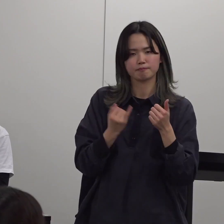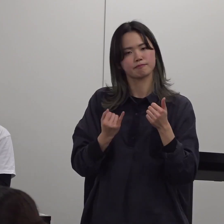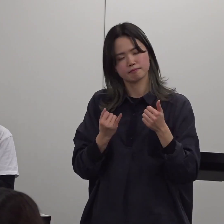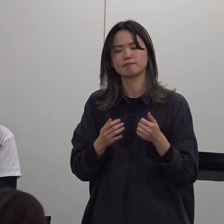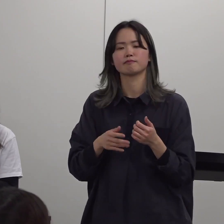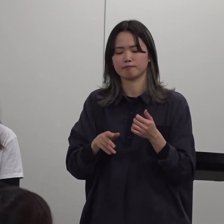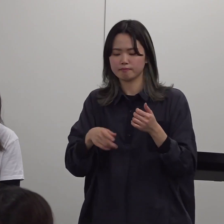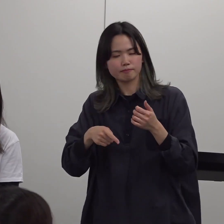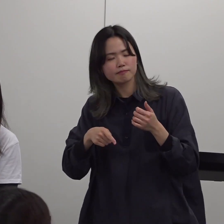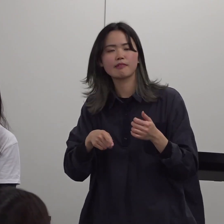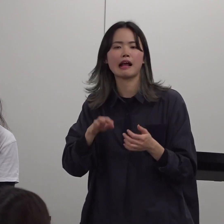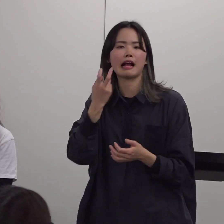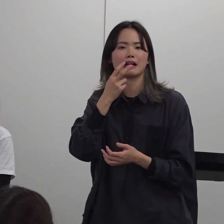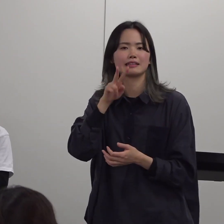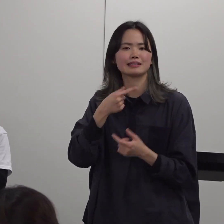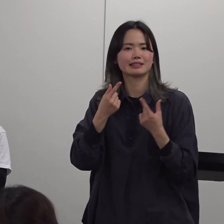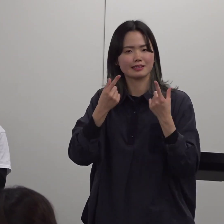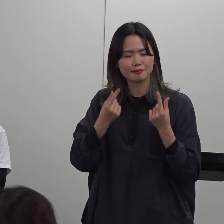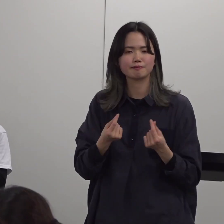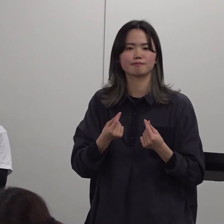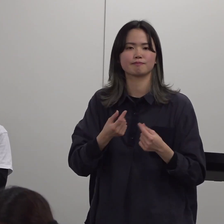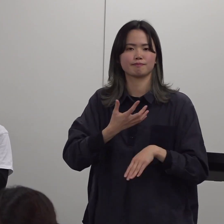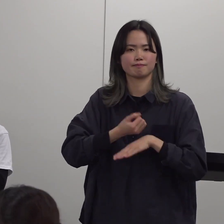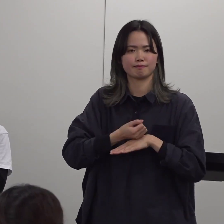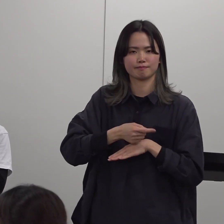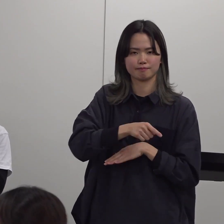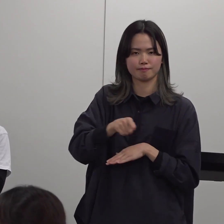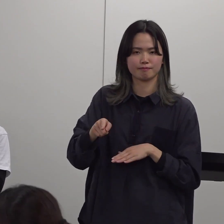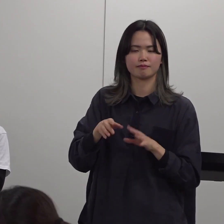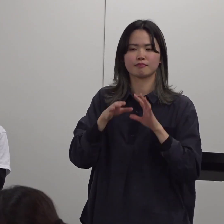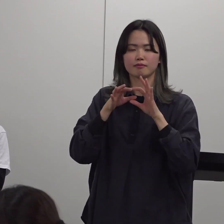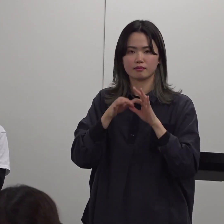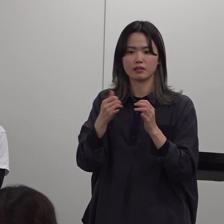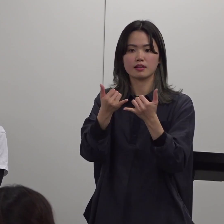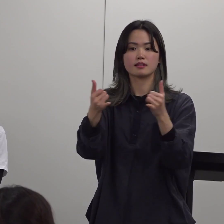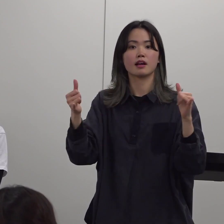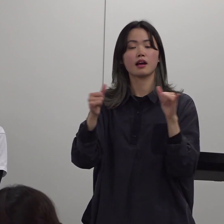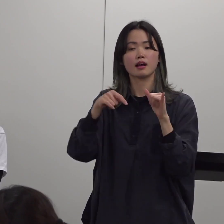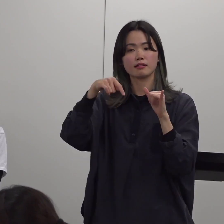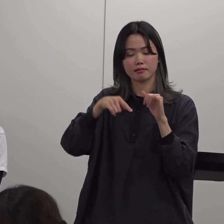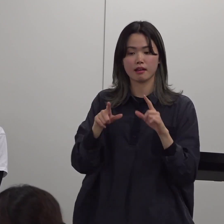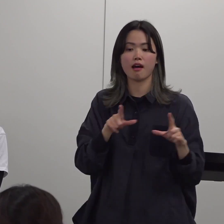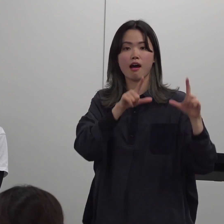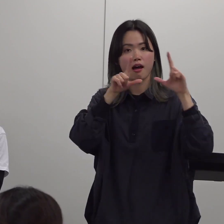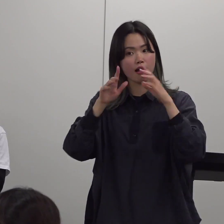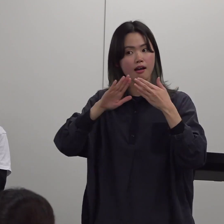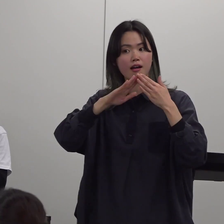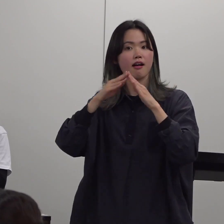こういう 場所でも問題なく皆さんと一緒に活動ができるんですよということ